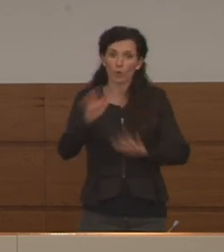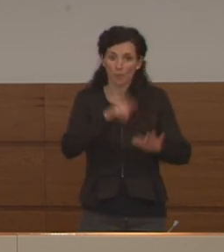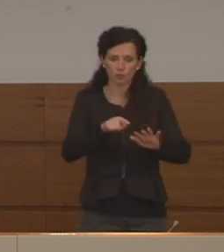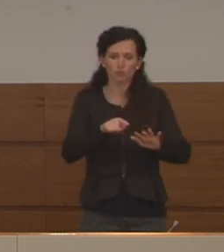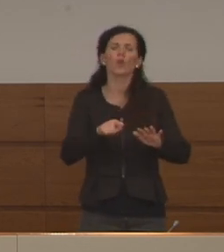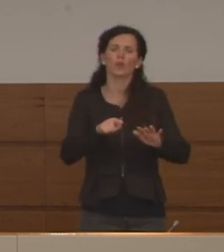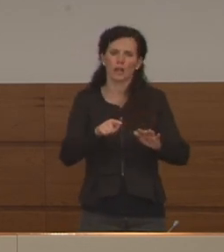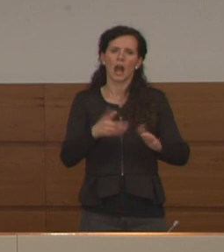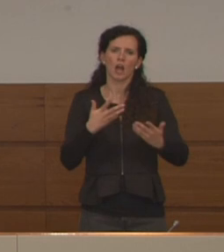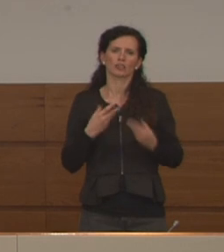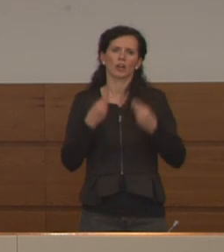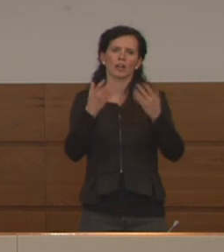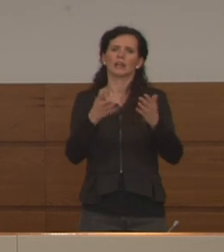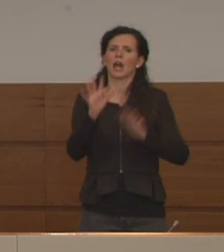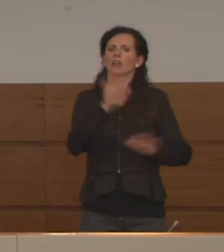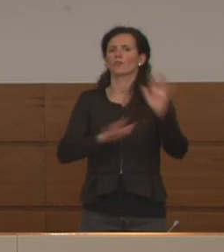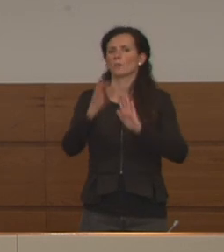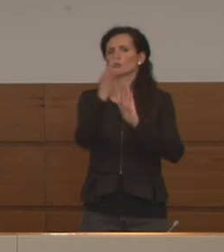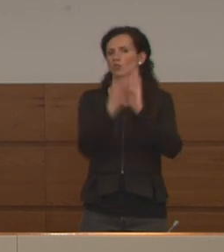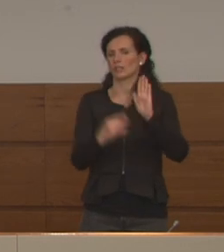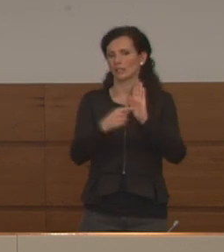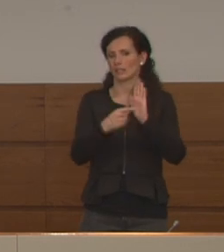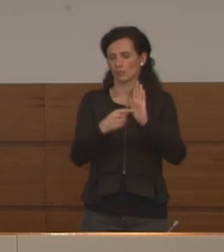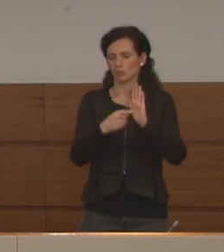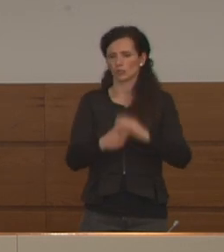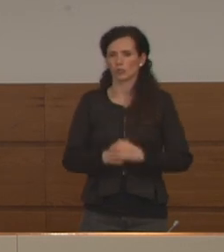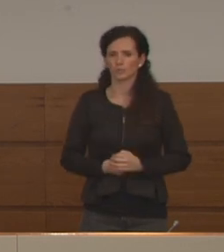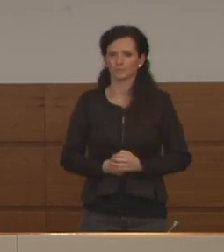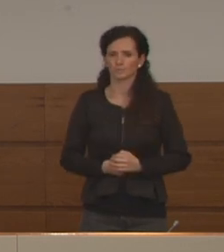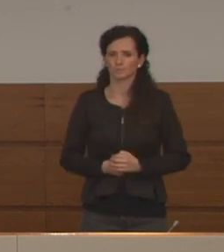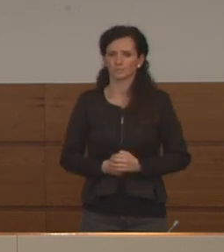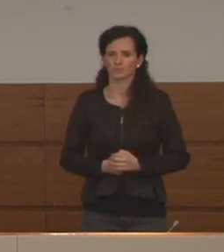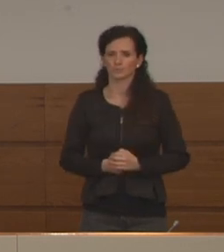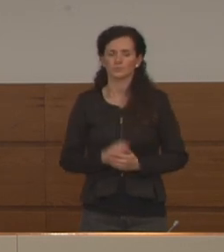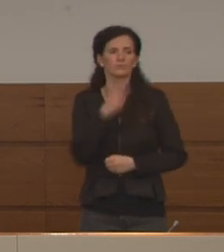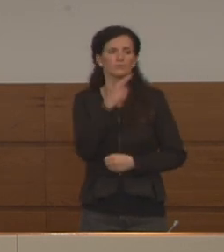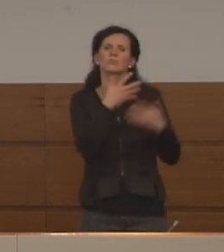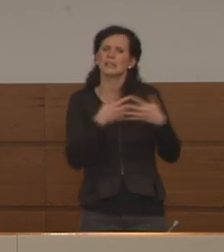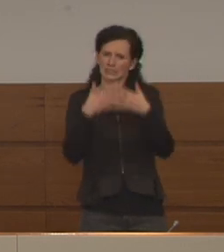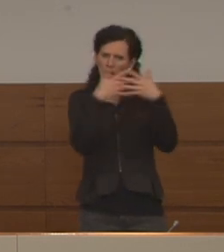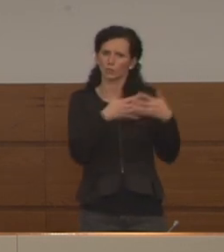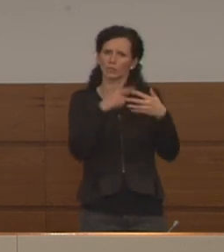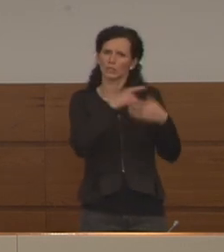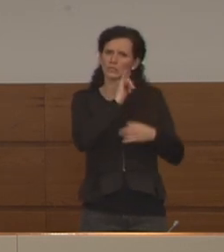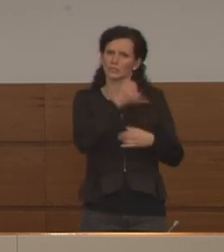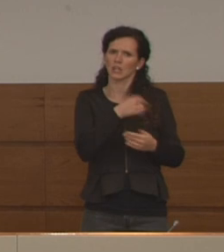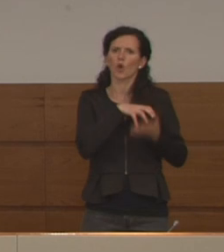Ora gli Stati Uniti sono il maggior contributore, ma non soltanto di risorse